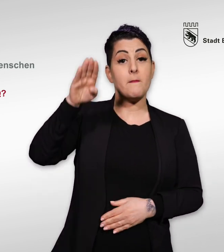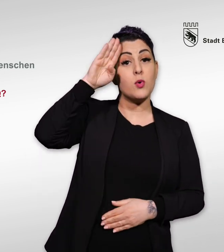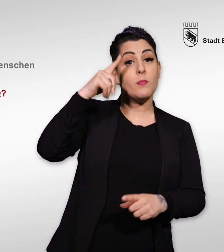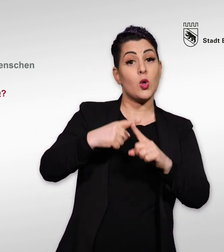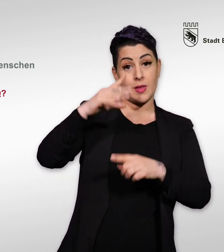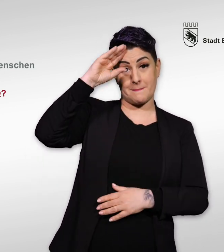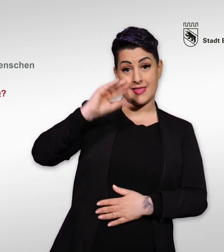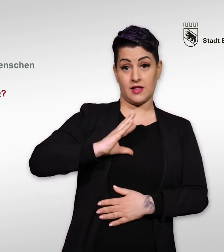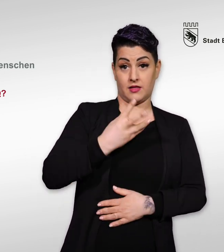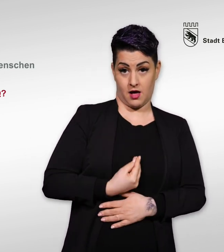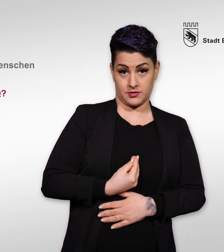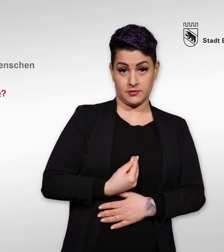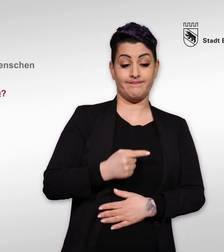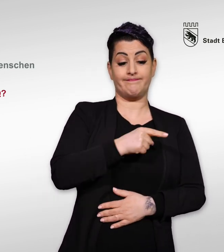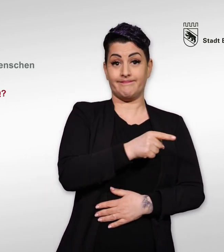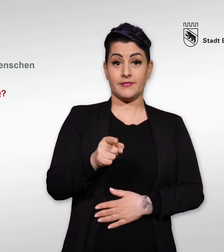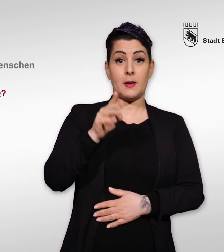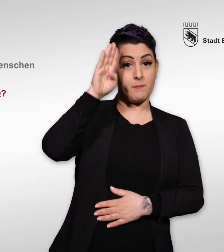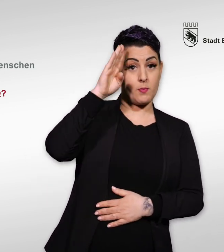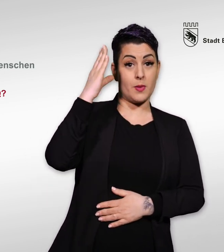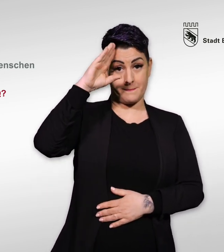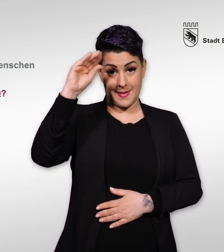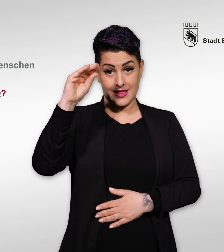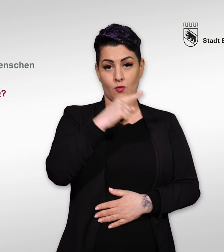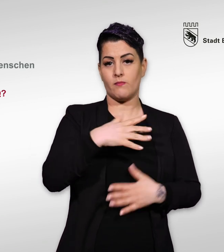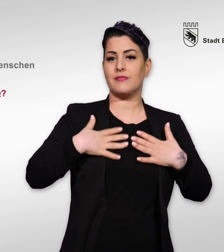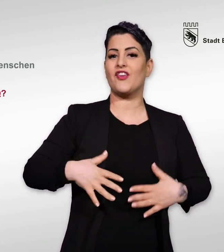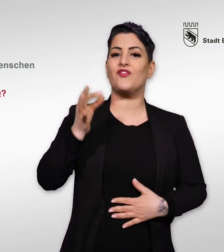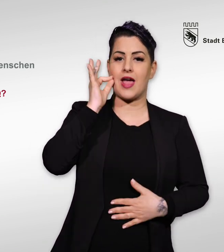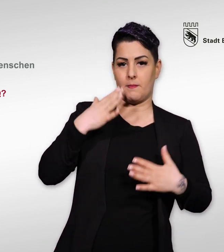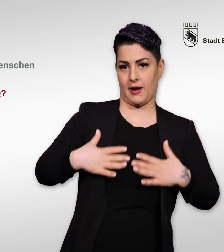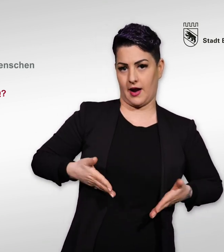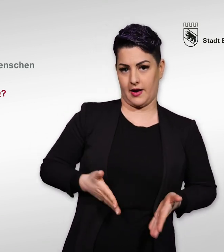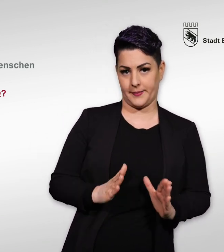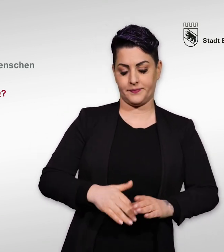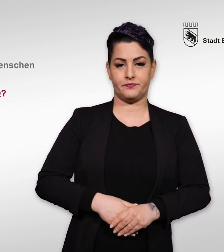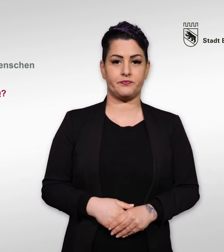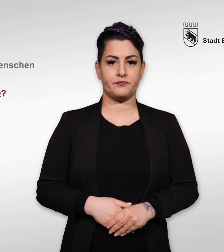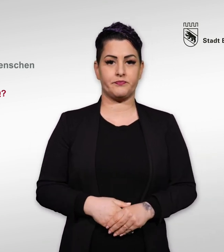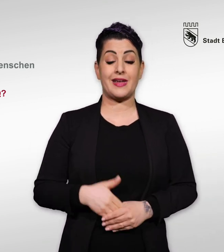Trans Jungen und trans Männer sind Jungen beziehungsweise Männer, die mit einem weiblichen Körper geboren worden sind.